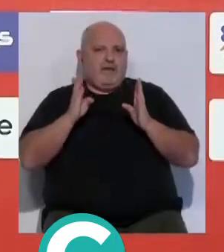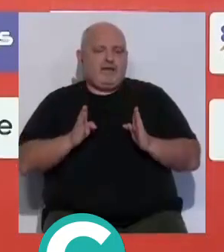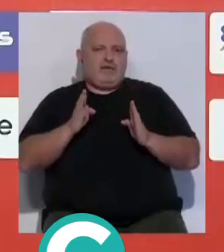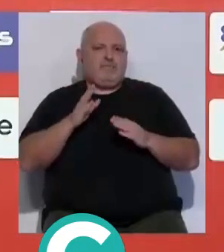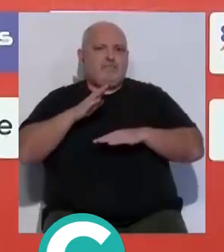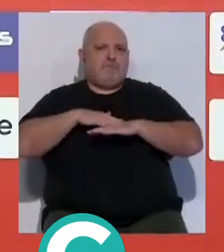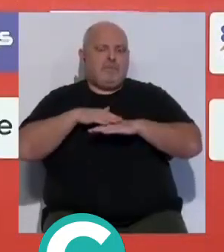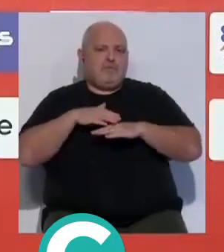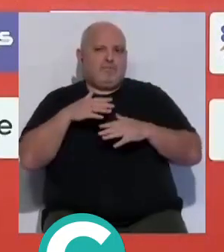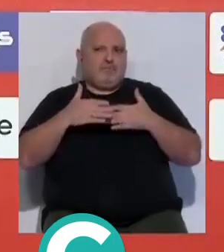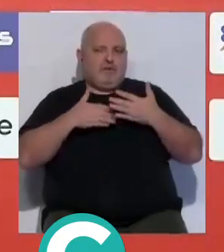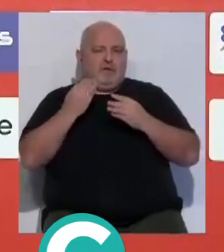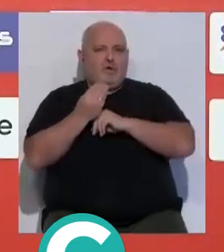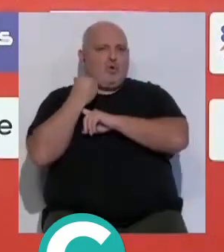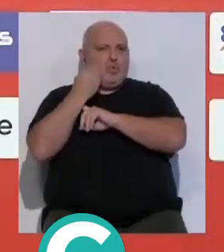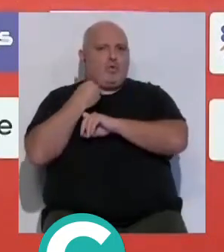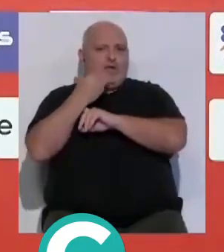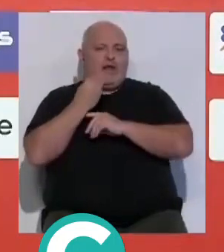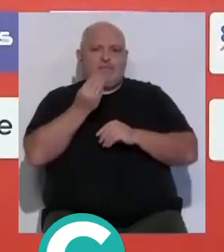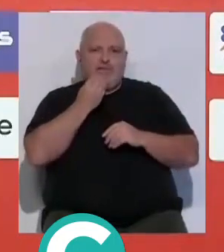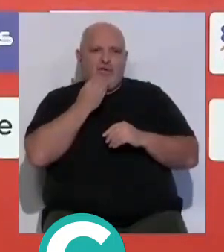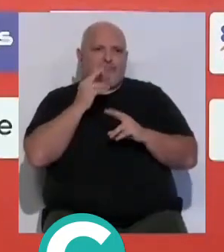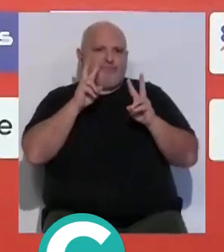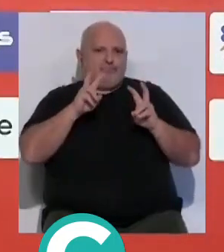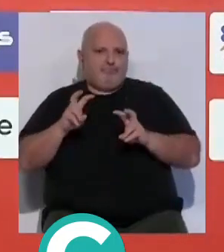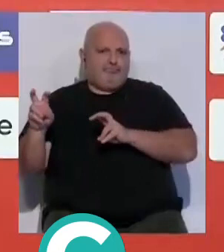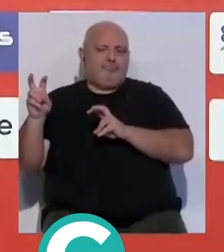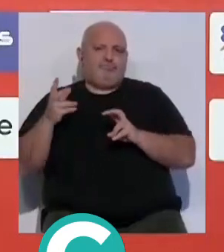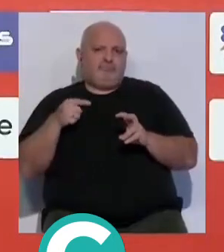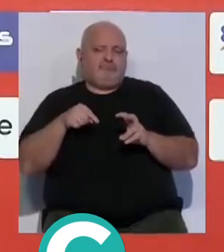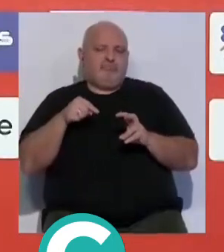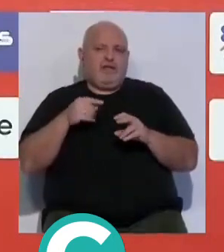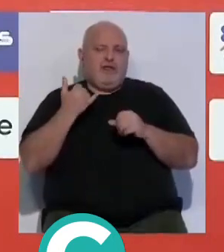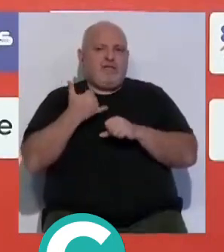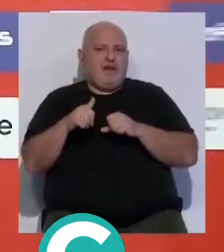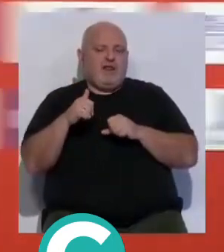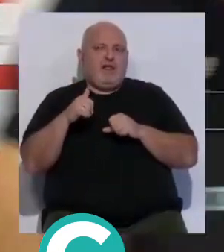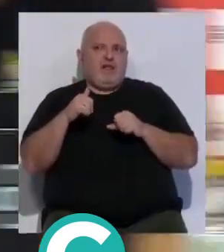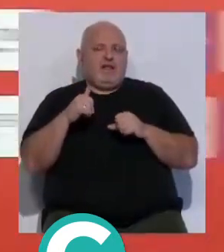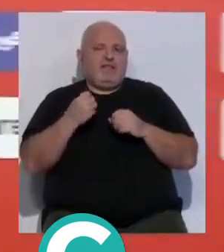mínimo detalle el cuidar alimentación y al final yo creo que que están dando sus frutos no yo